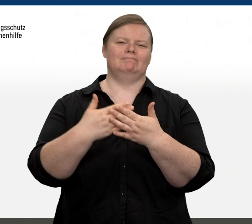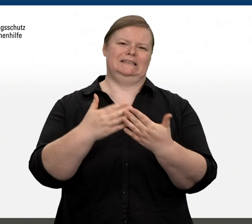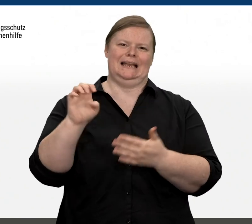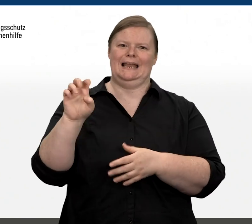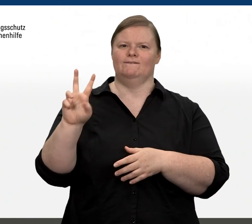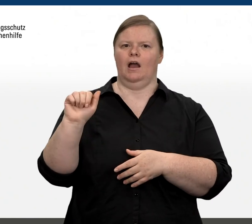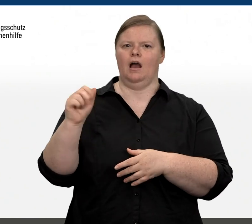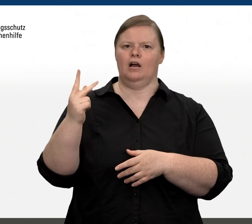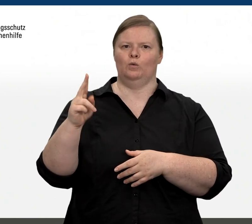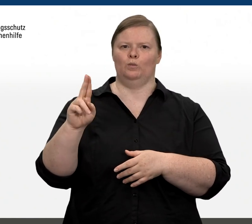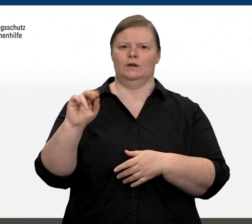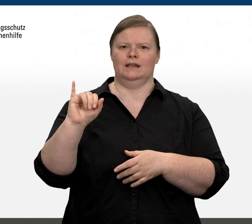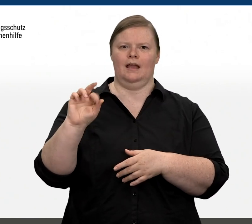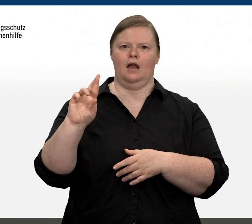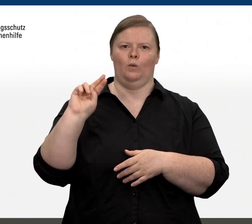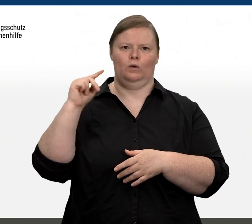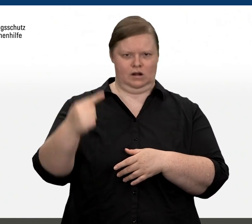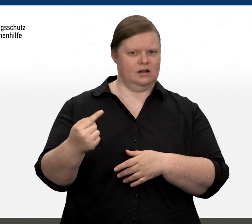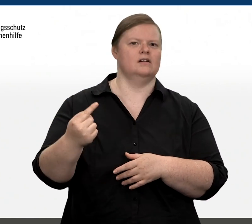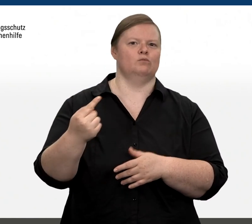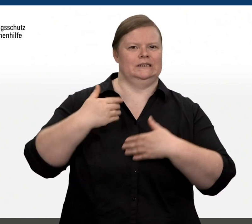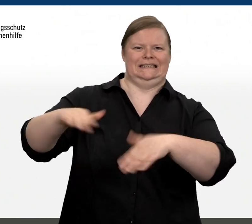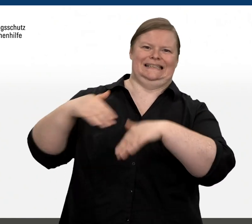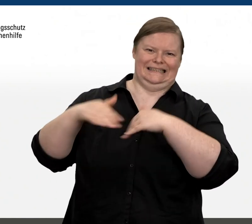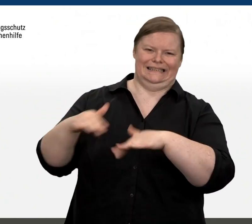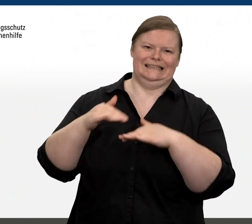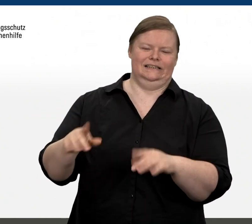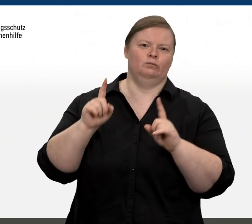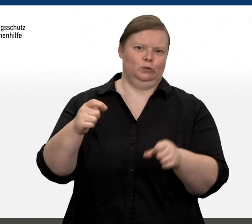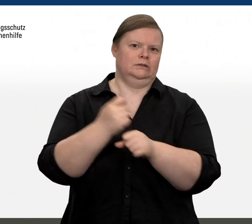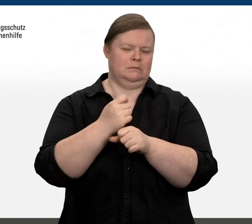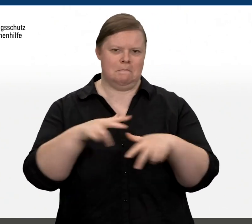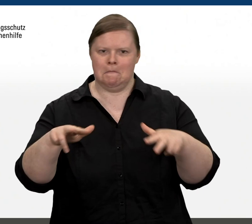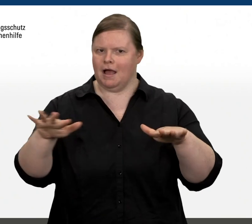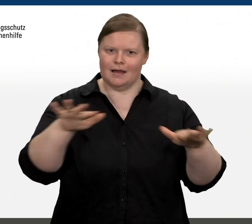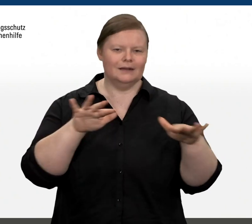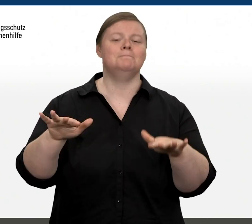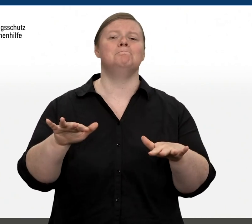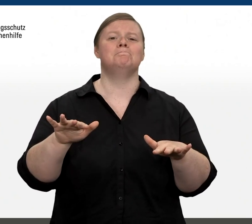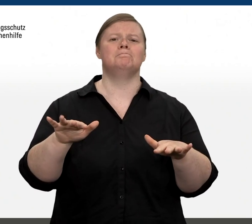Eine Evakuierung ist angesagt.